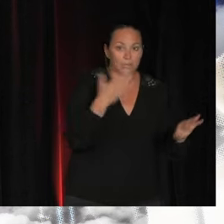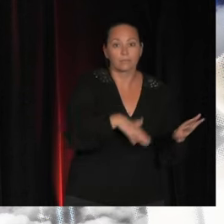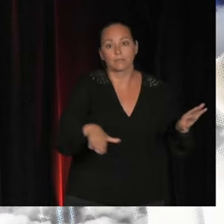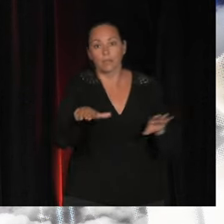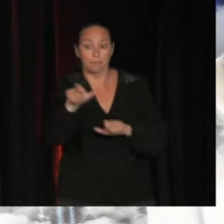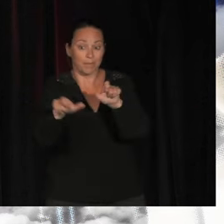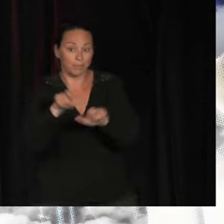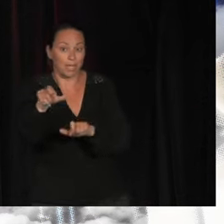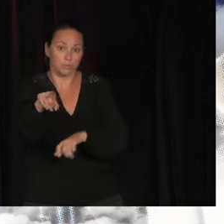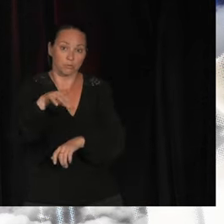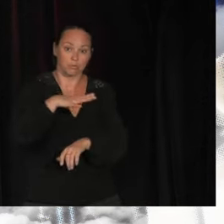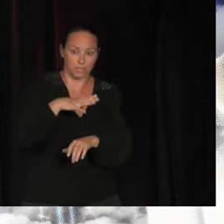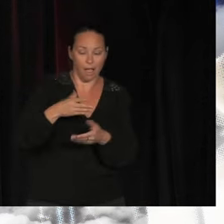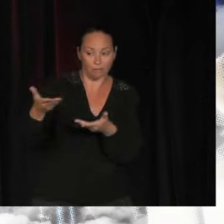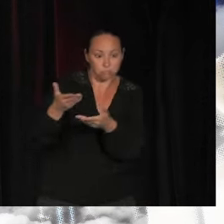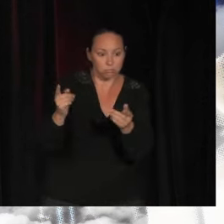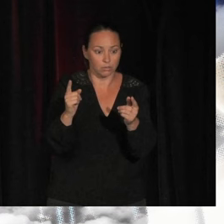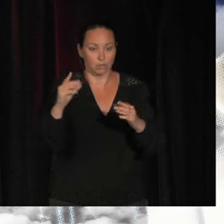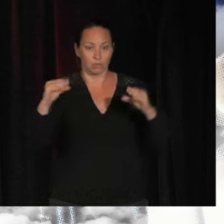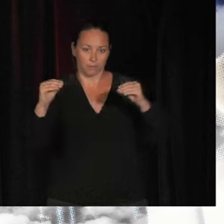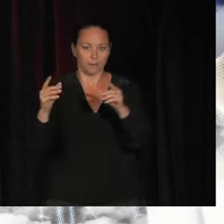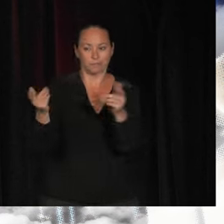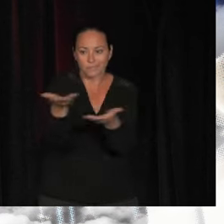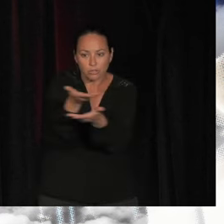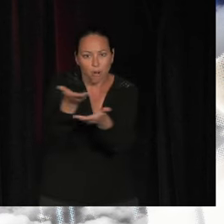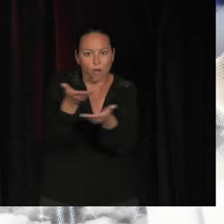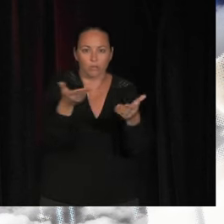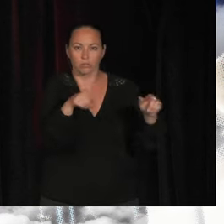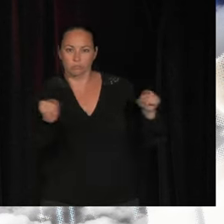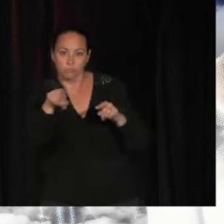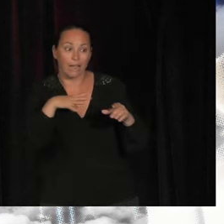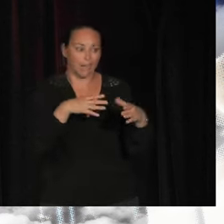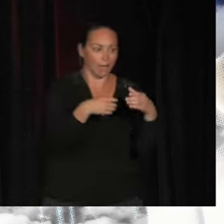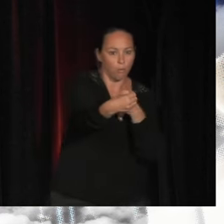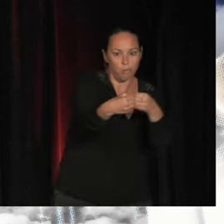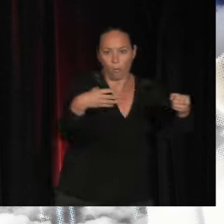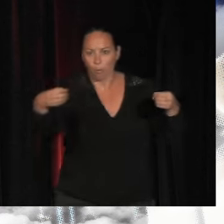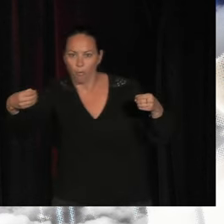Les personnages vont beaucoup interagir entre eux quand on est dans le spawn et on comprend qu'il y a des camps qui se sont formés, que machin est